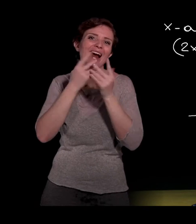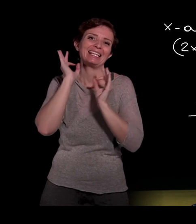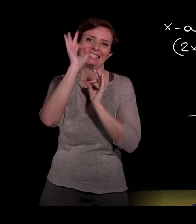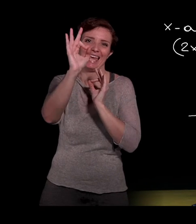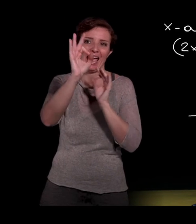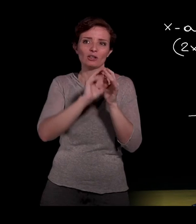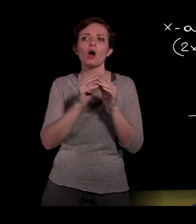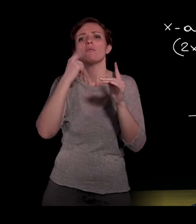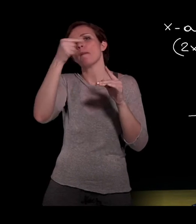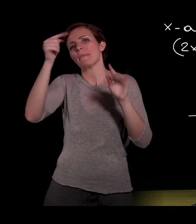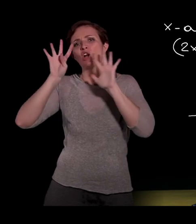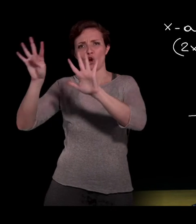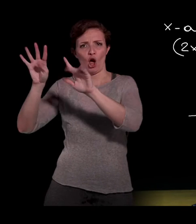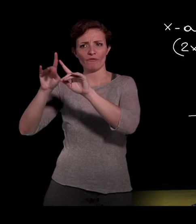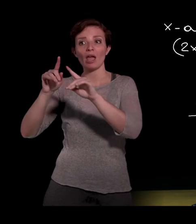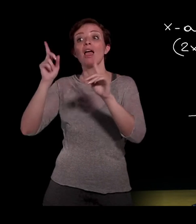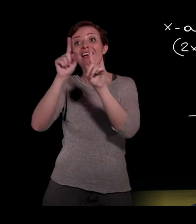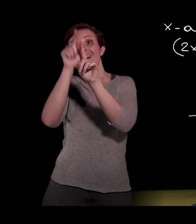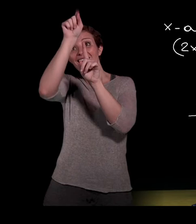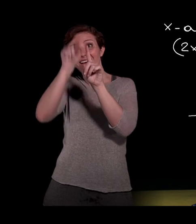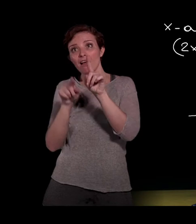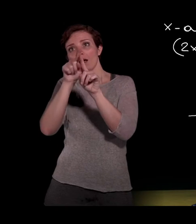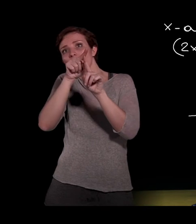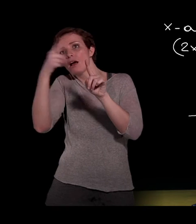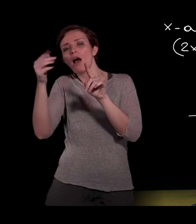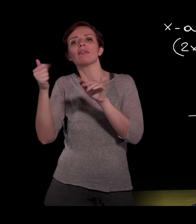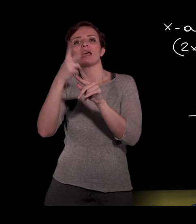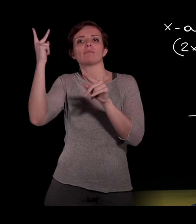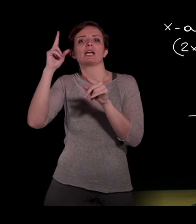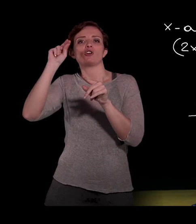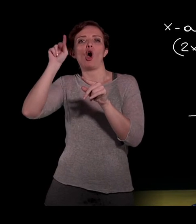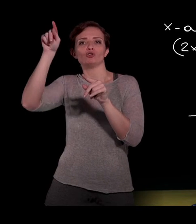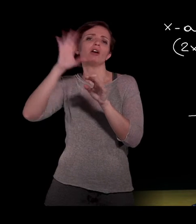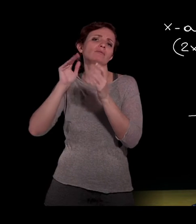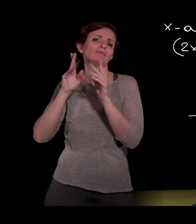Al di là della seconda linea verticale, metteremo il termine noto, ovvero +1.